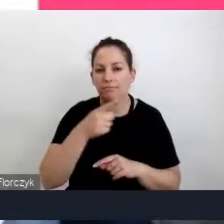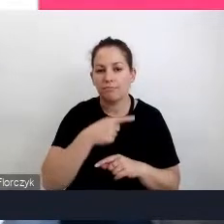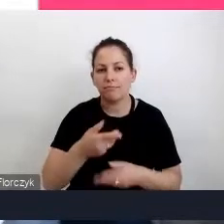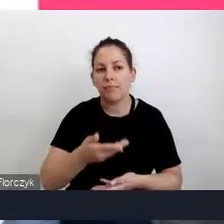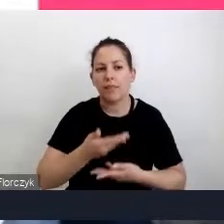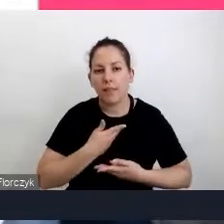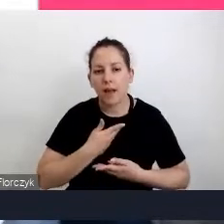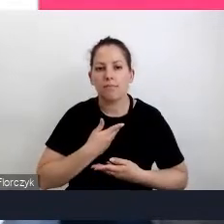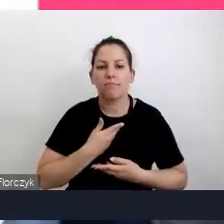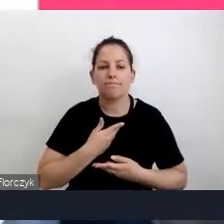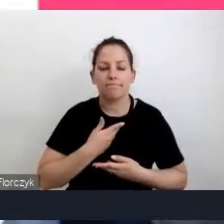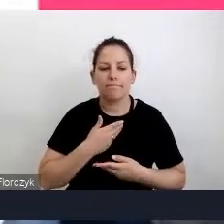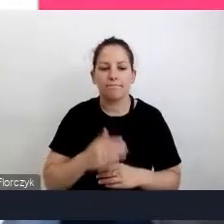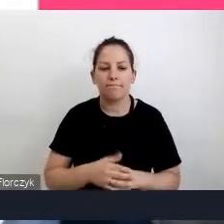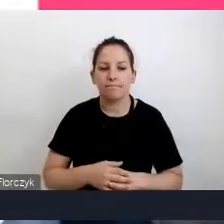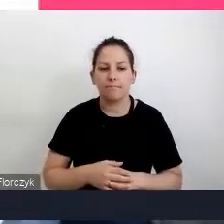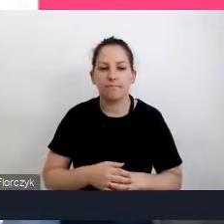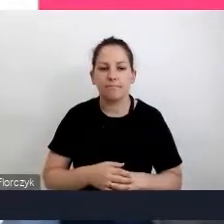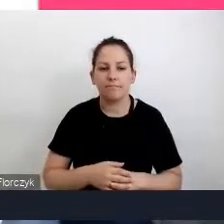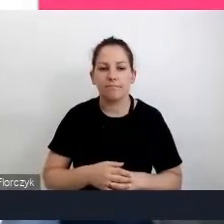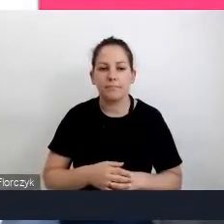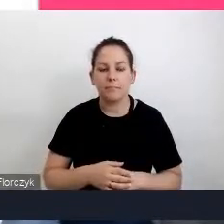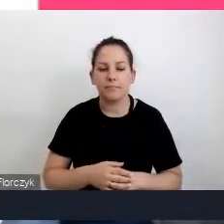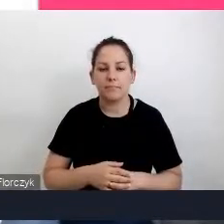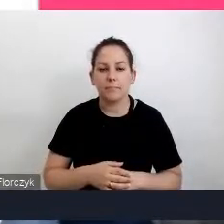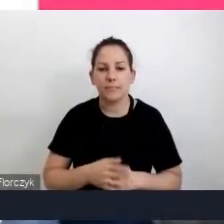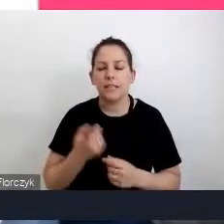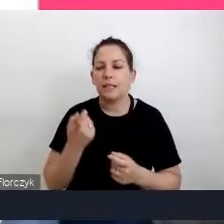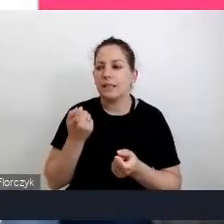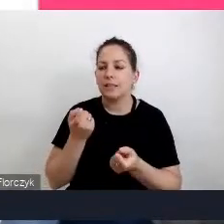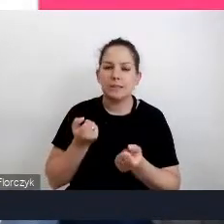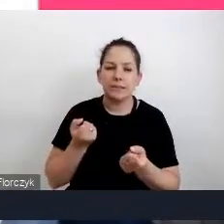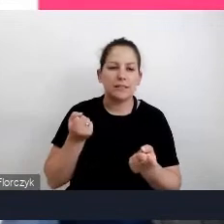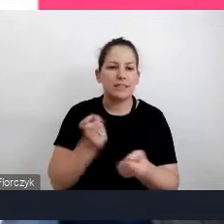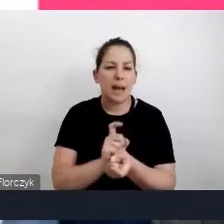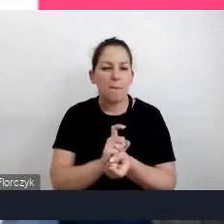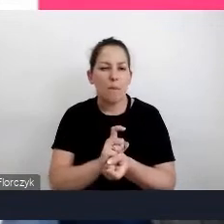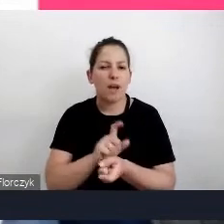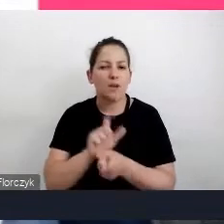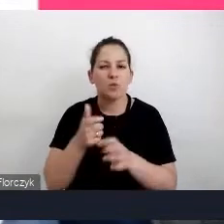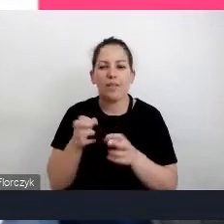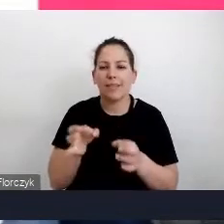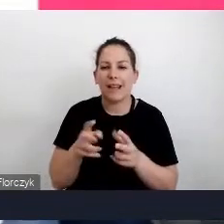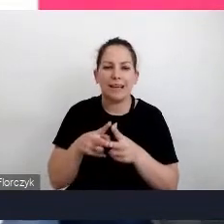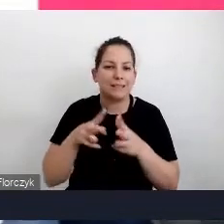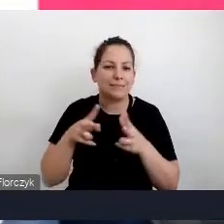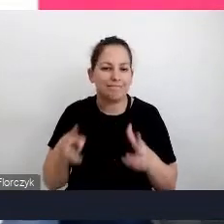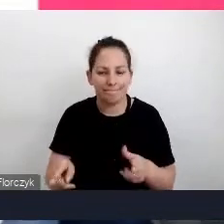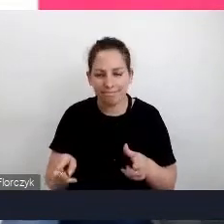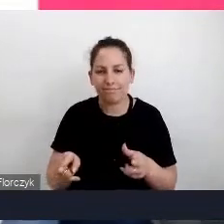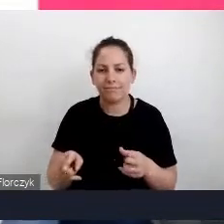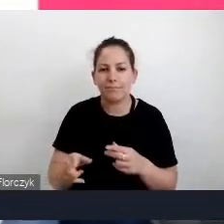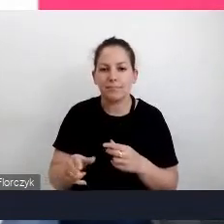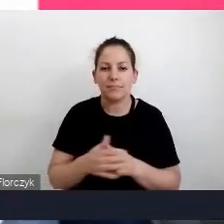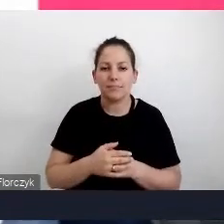jest zapobieganie temu, co się dzieje w zakresie nierówności.